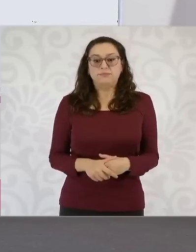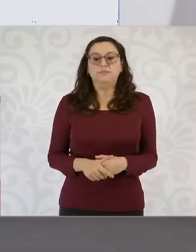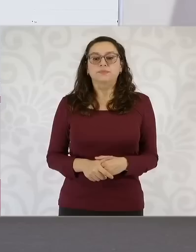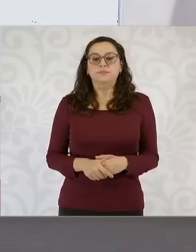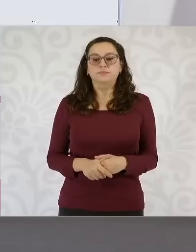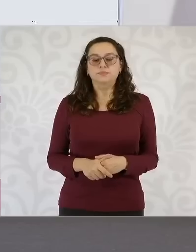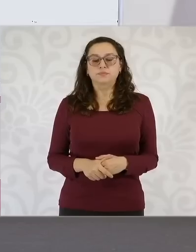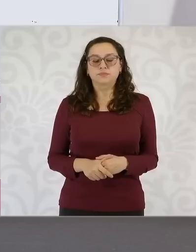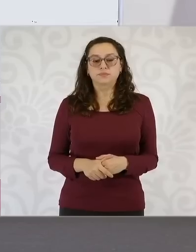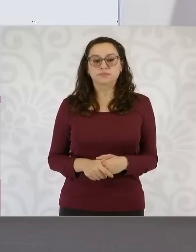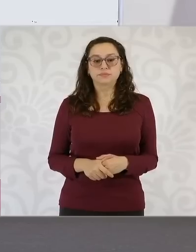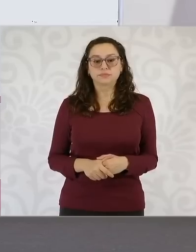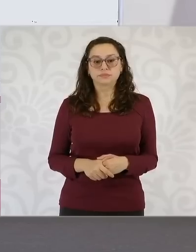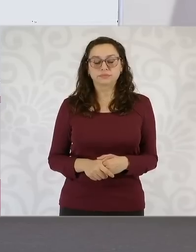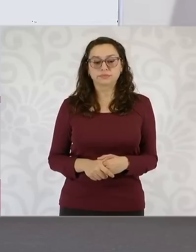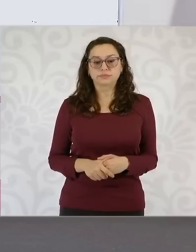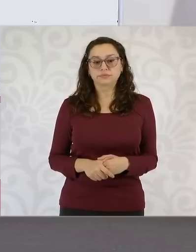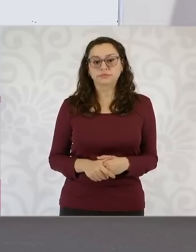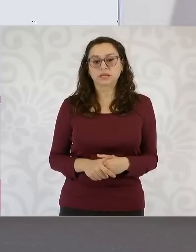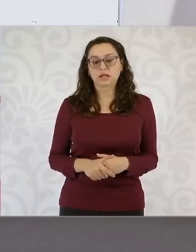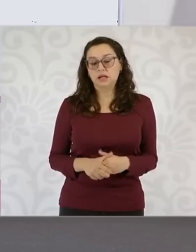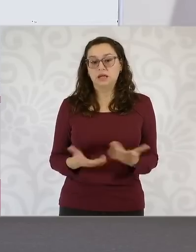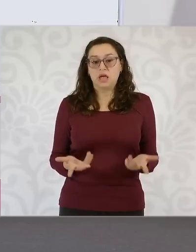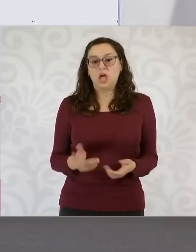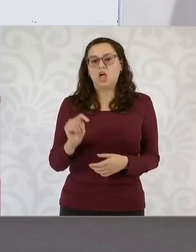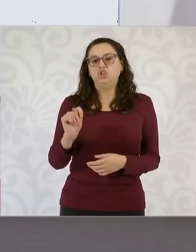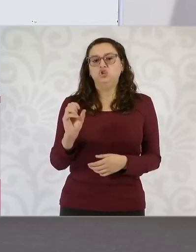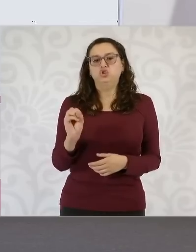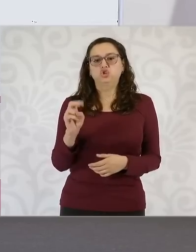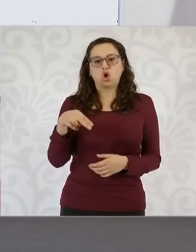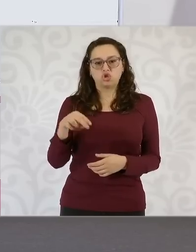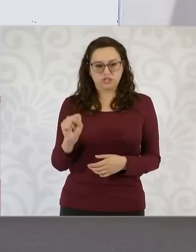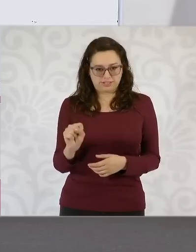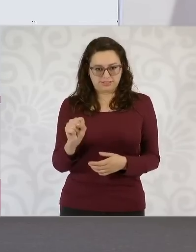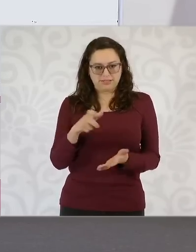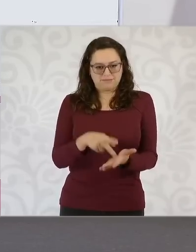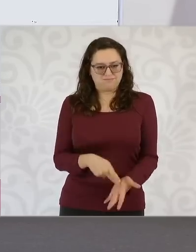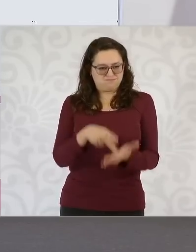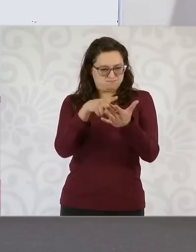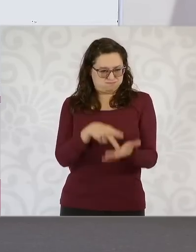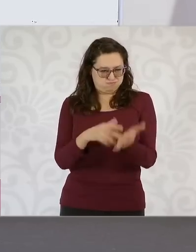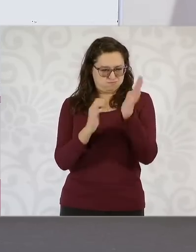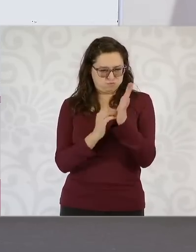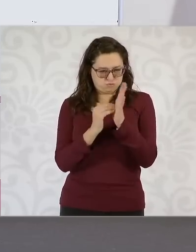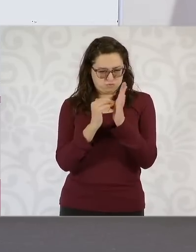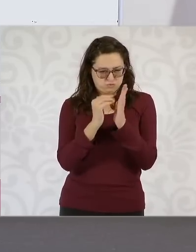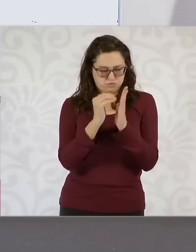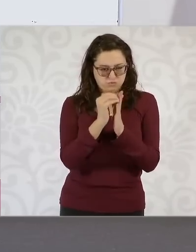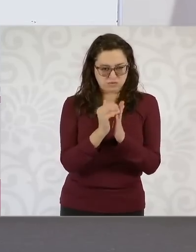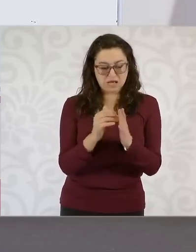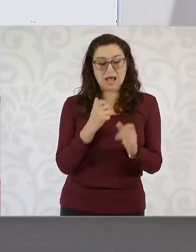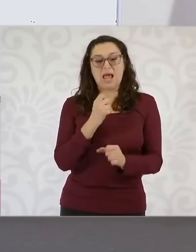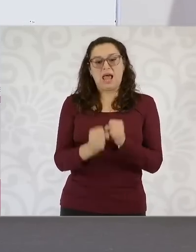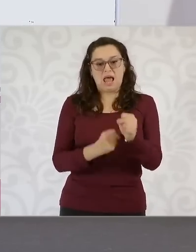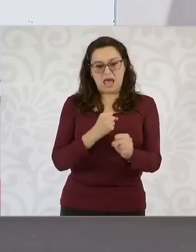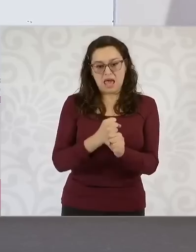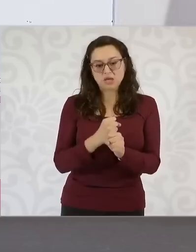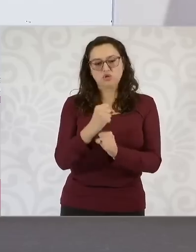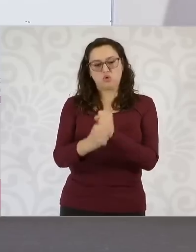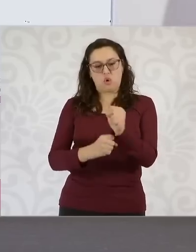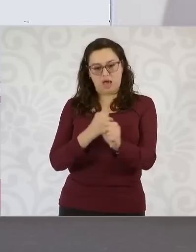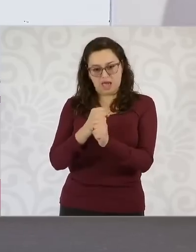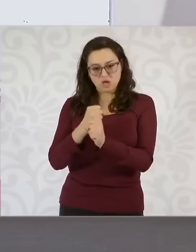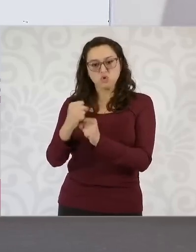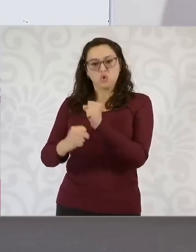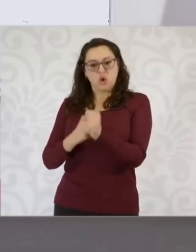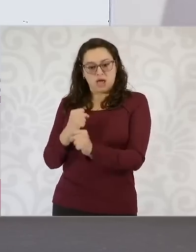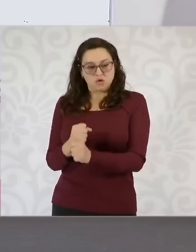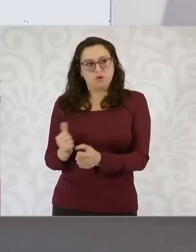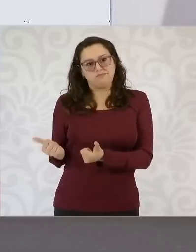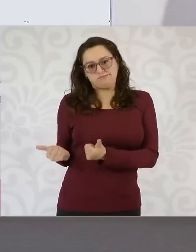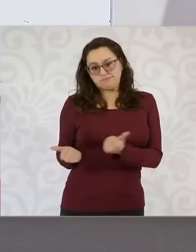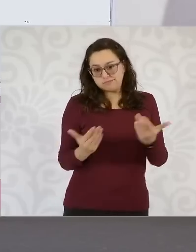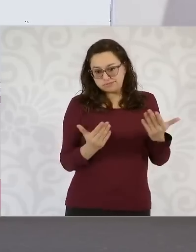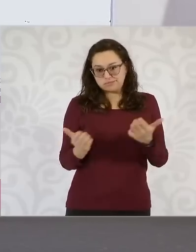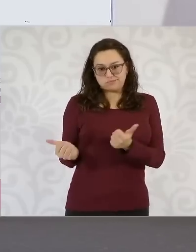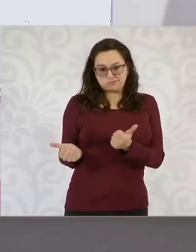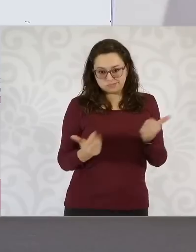se mide son millones de toneladas y lo que se presenta año por año y en este caso El Punto